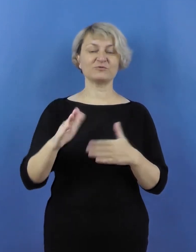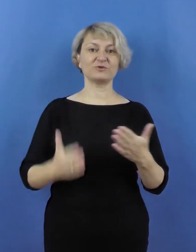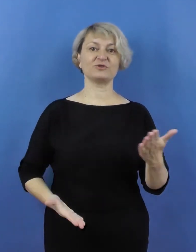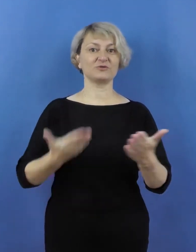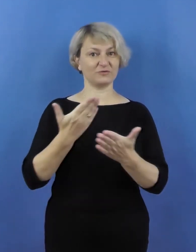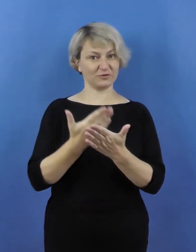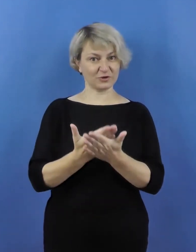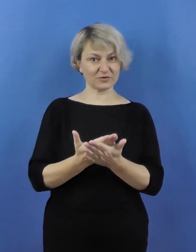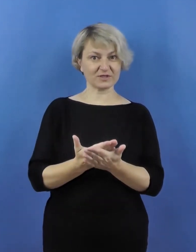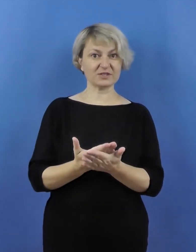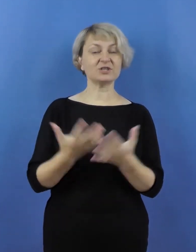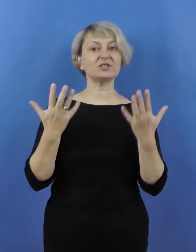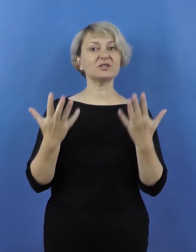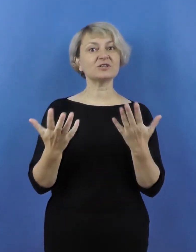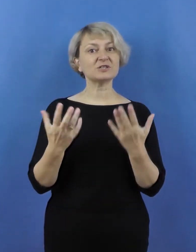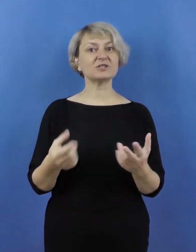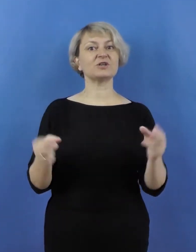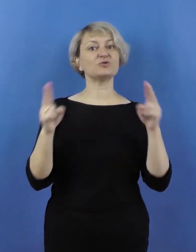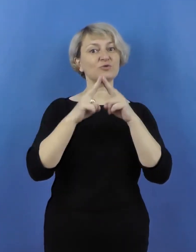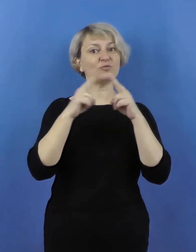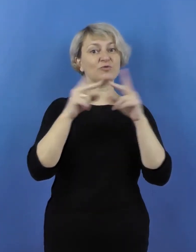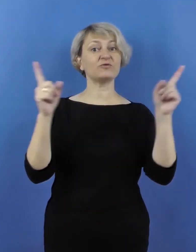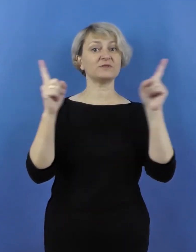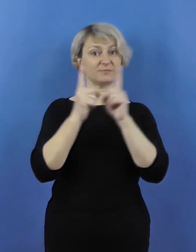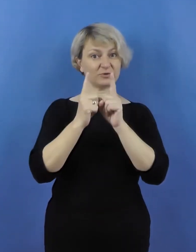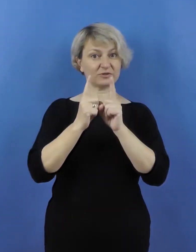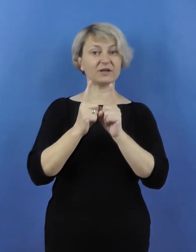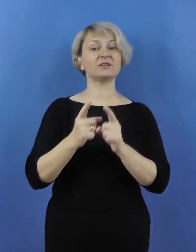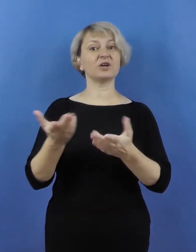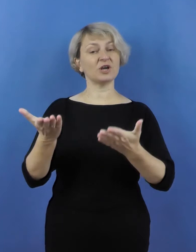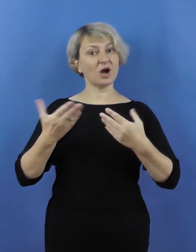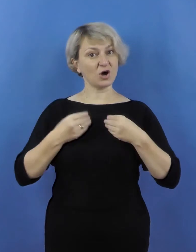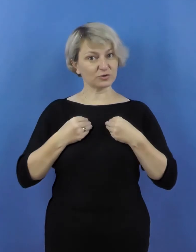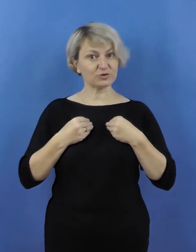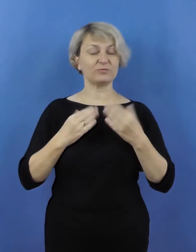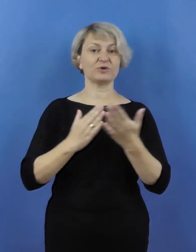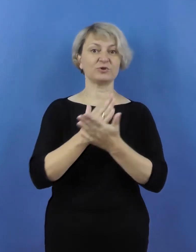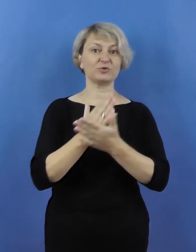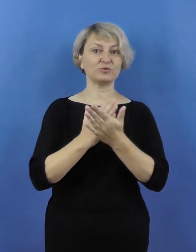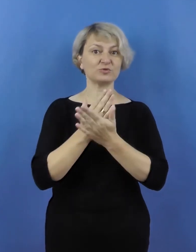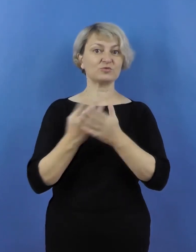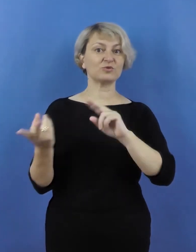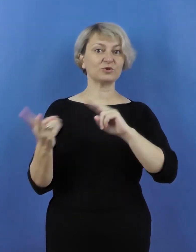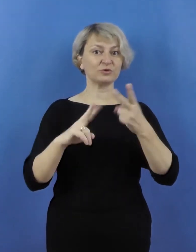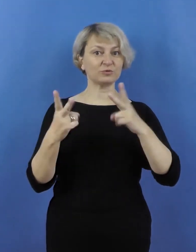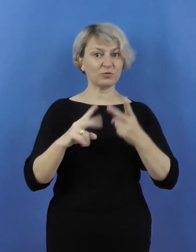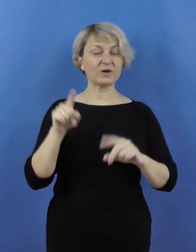Złożyć wniosek o umówienie się na spotkanie i zapewnienie usługi tłumacza, ze wskazaniem wybranej